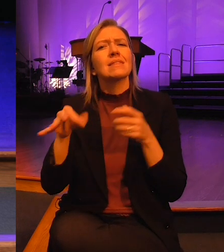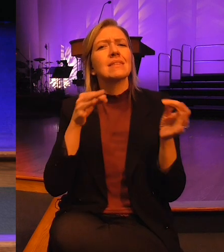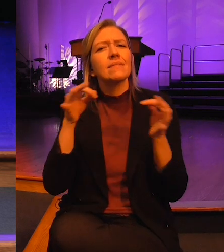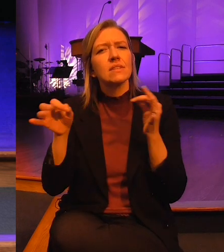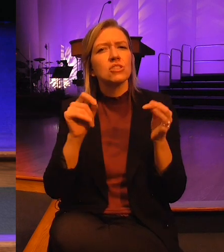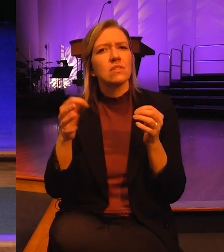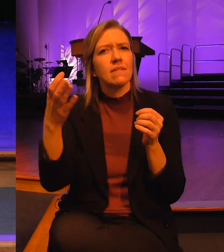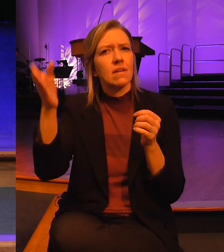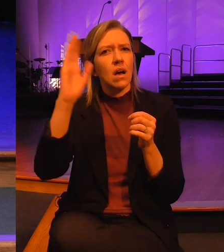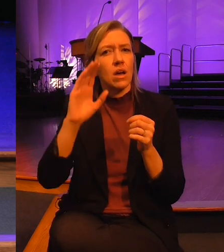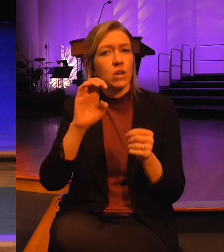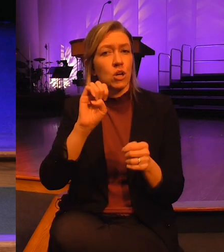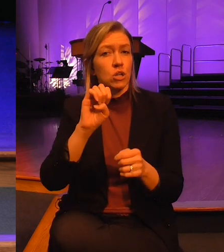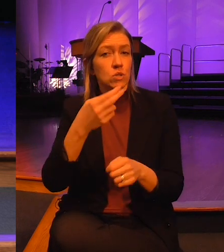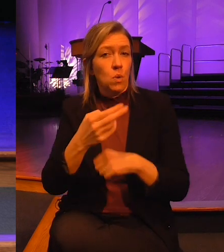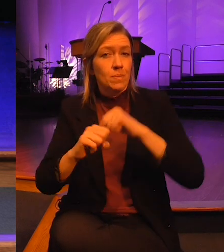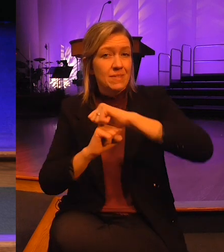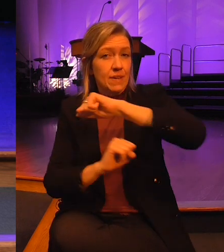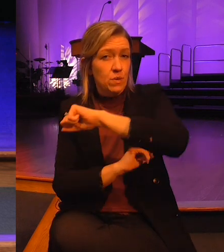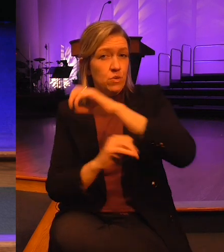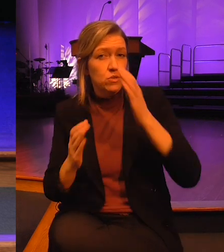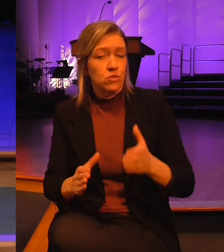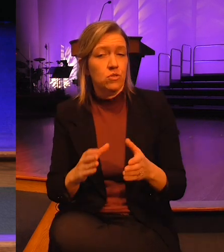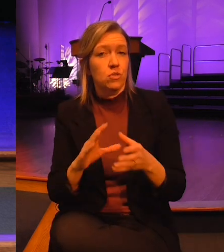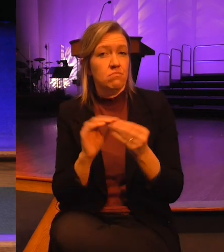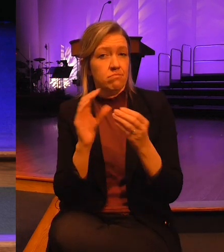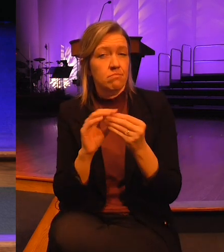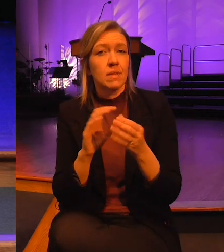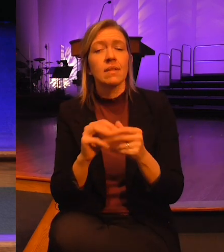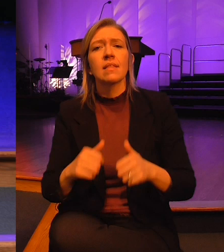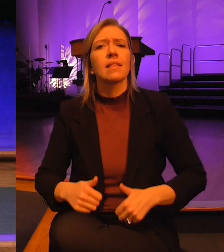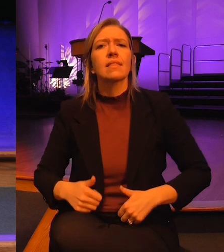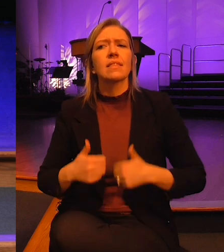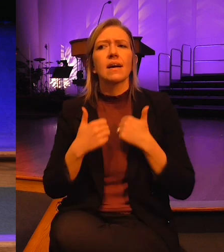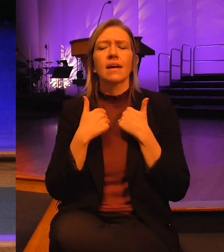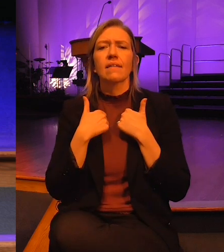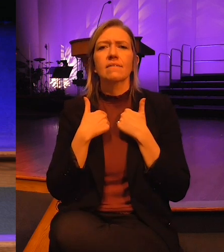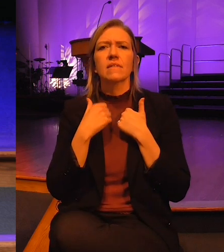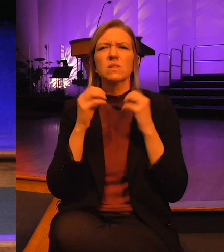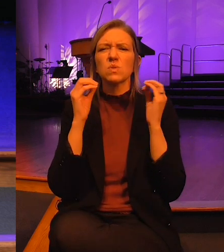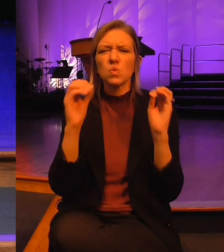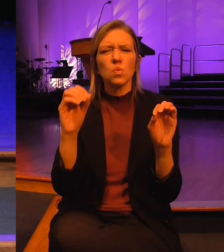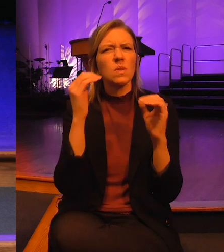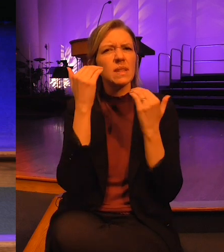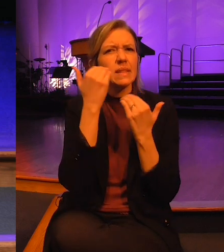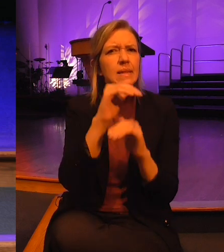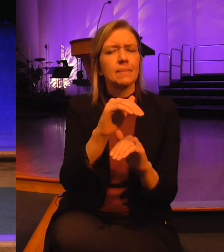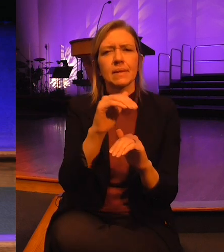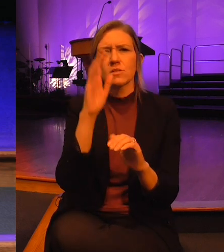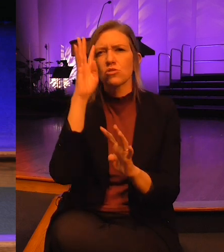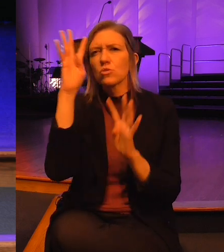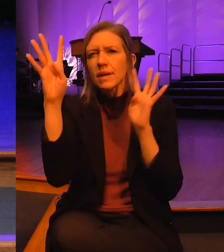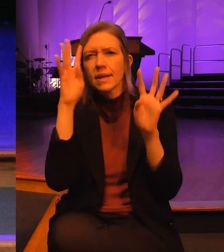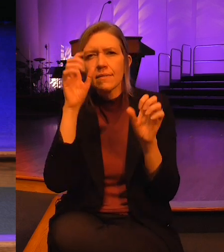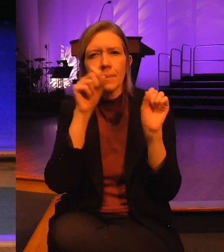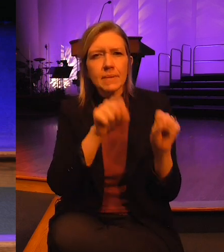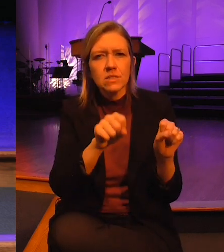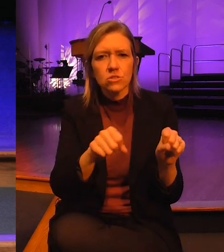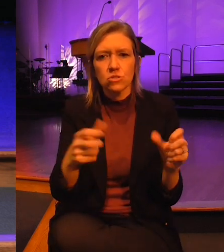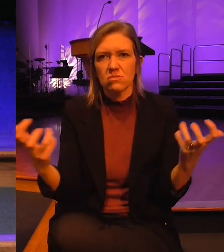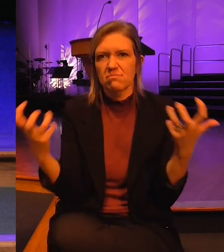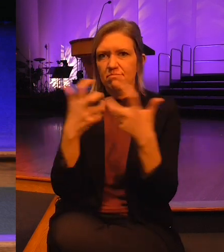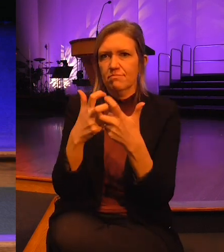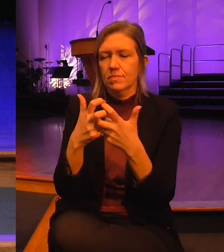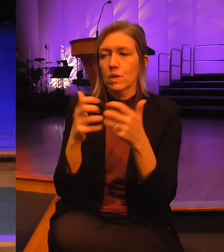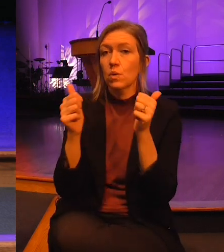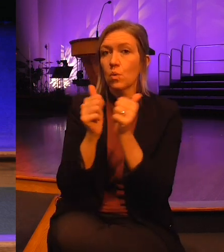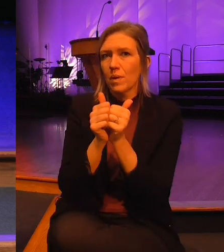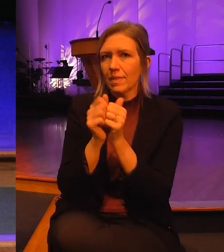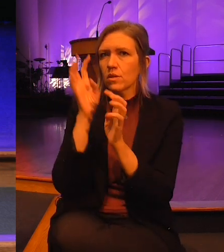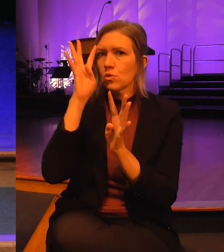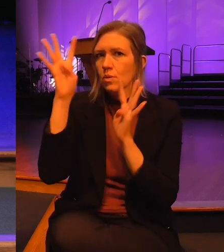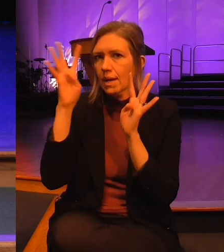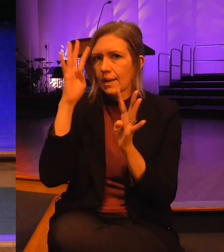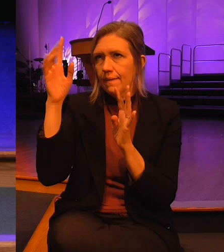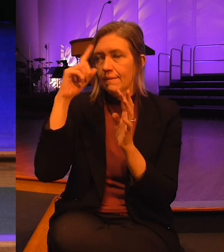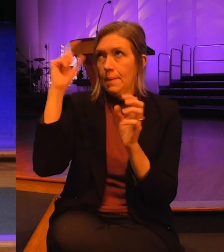que la vida es el potencial creativo ilimitado combinado con la imaginación creativa.